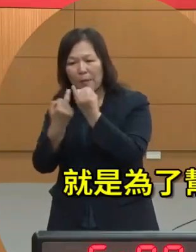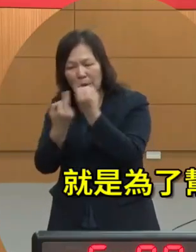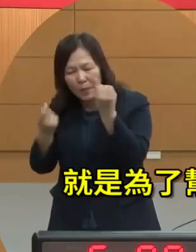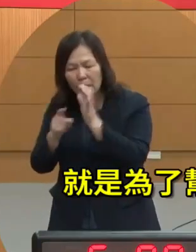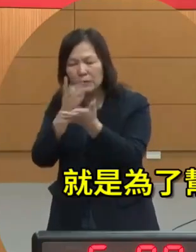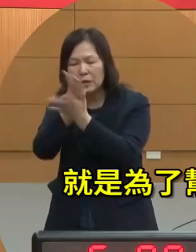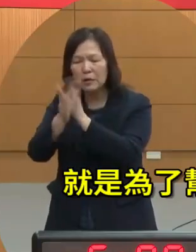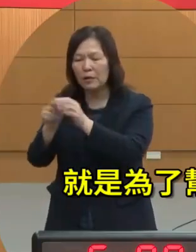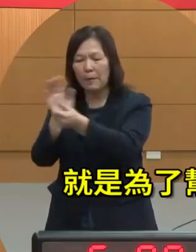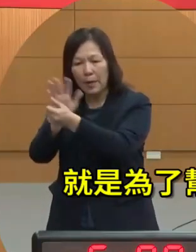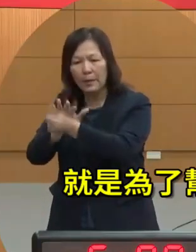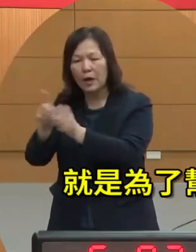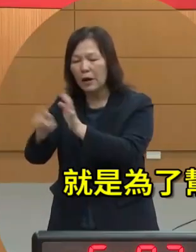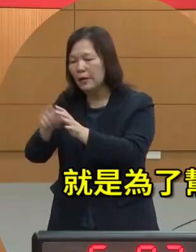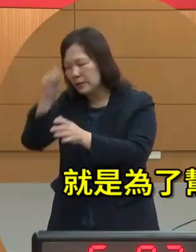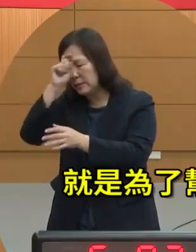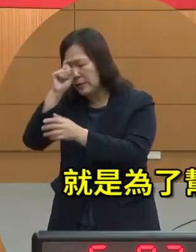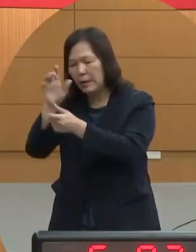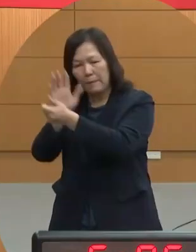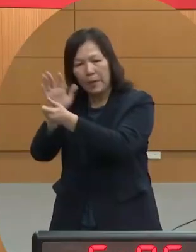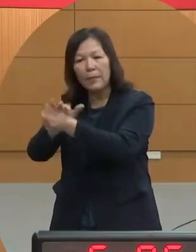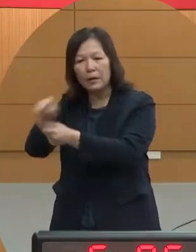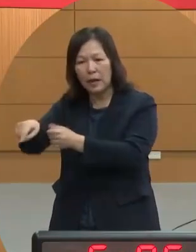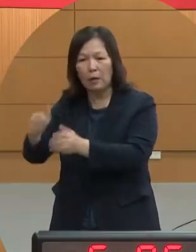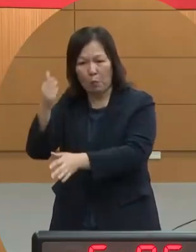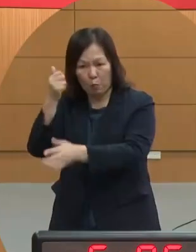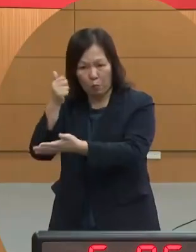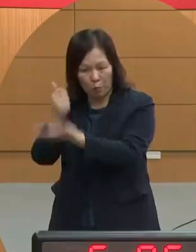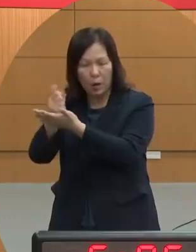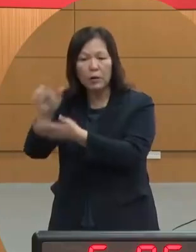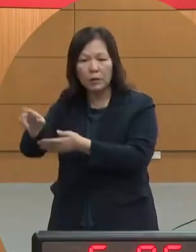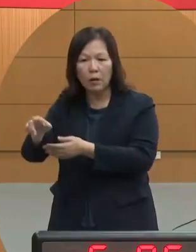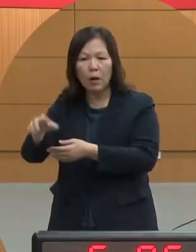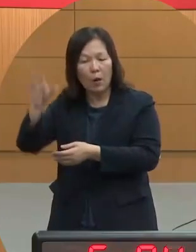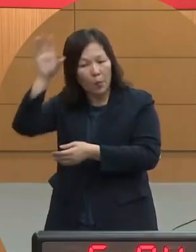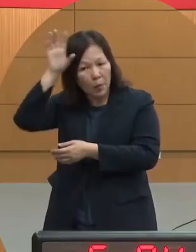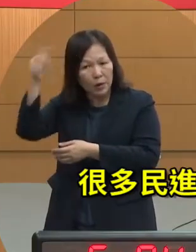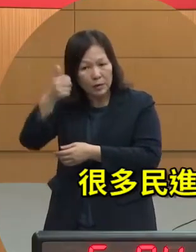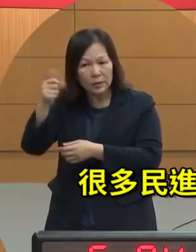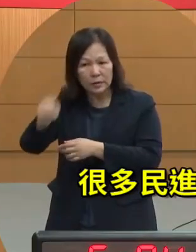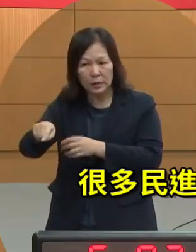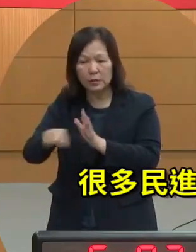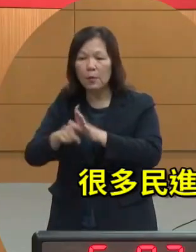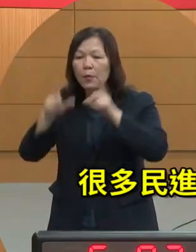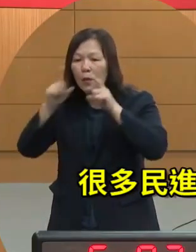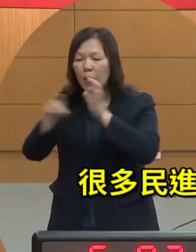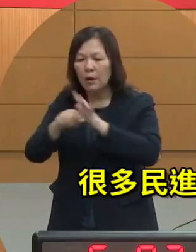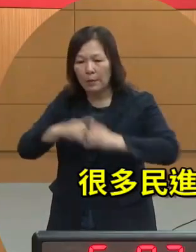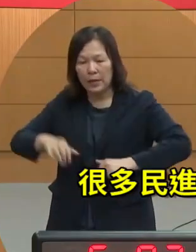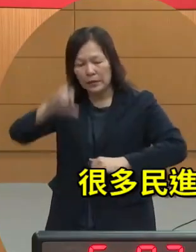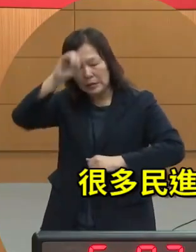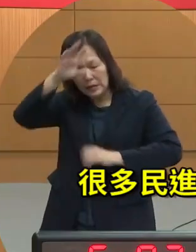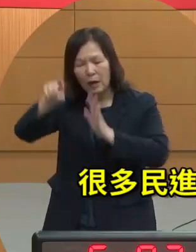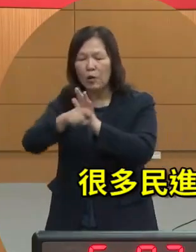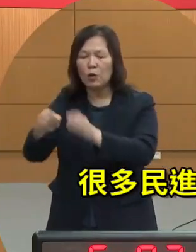就是為了幫他保住這一席 可以出來參選 蘇震清這次出來 很多民進黨員也跟我說 他們投不下去